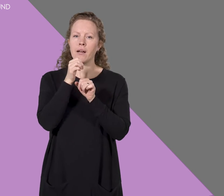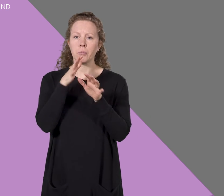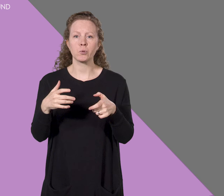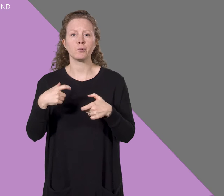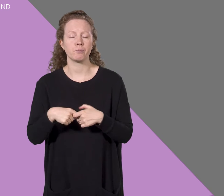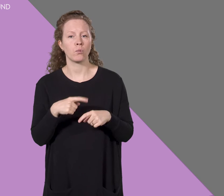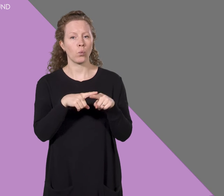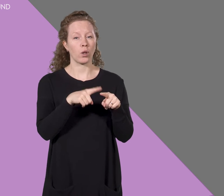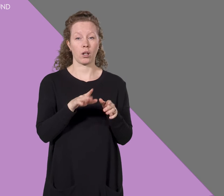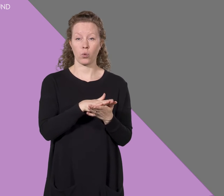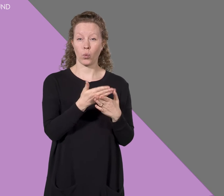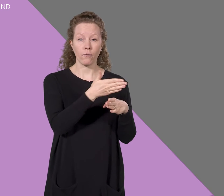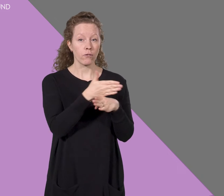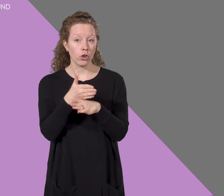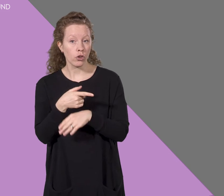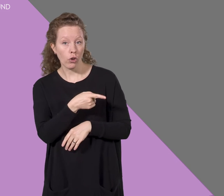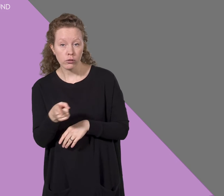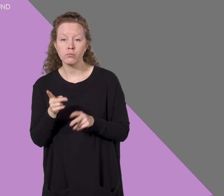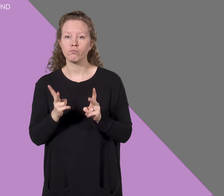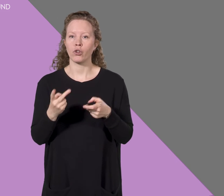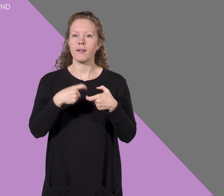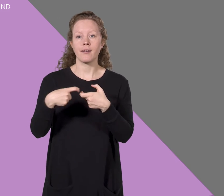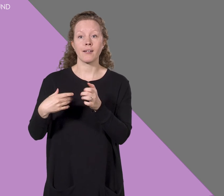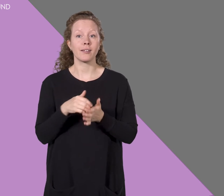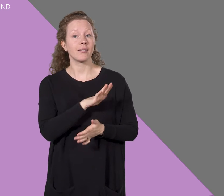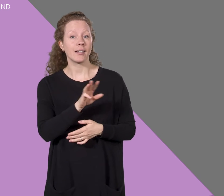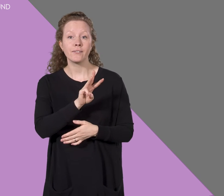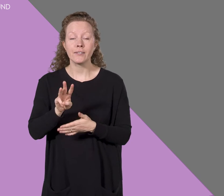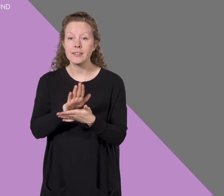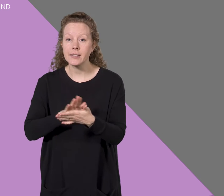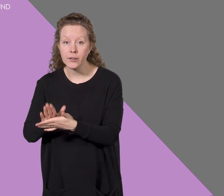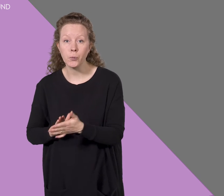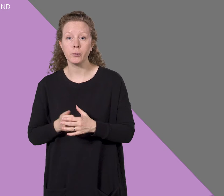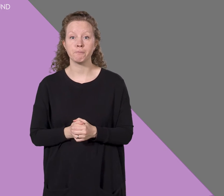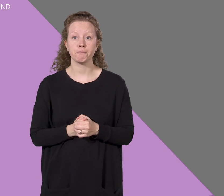mer information om de utvalds tolkföretagen och länkar till deras webbplatser.